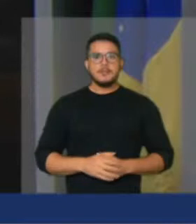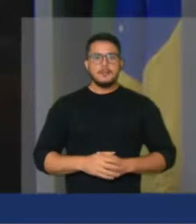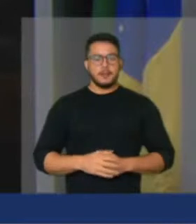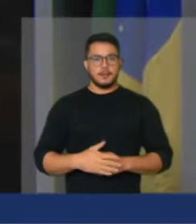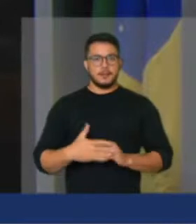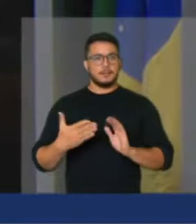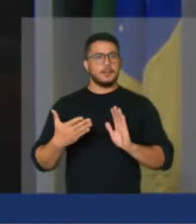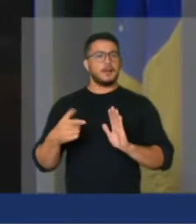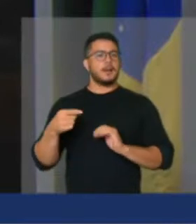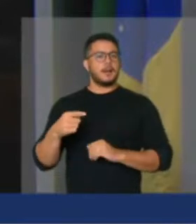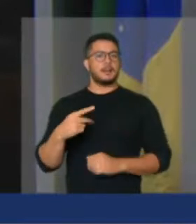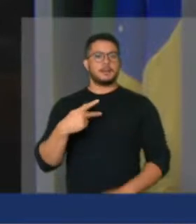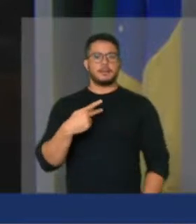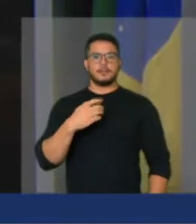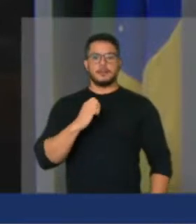FORAM DEVIDAMENTE SÓ O VOTO